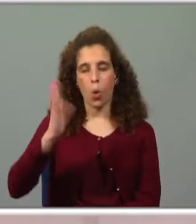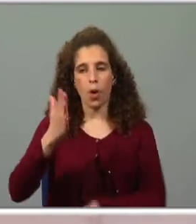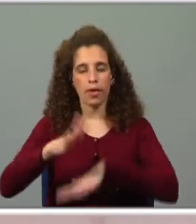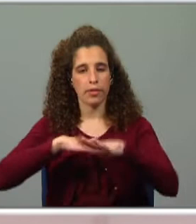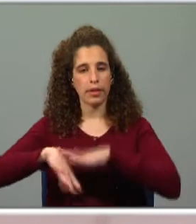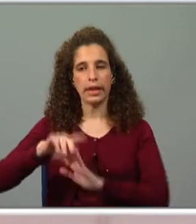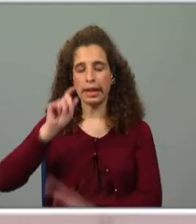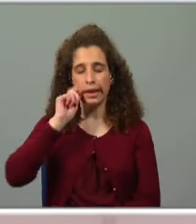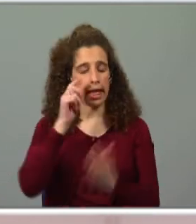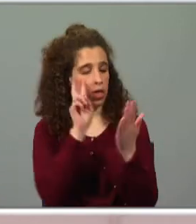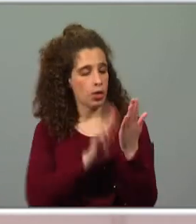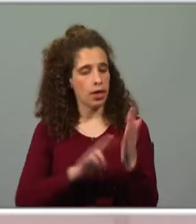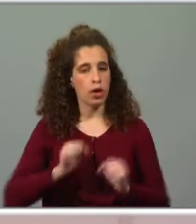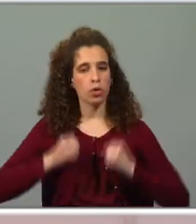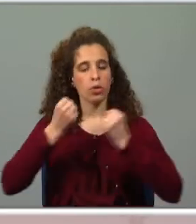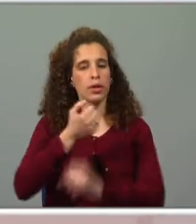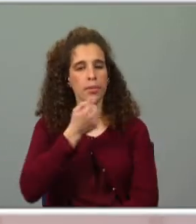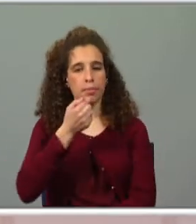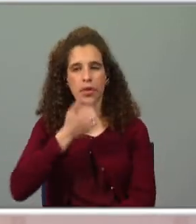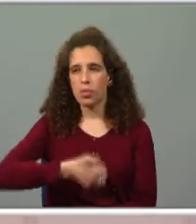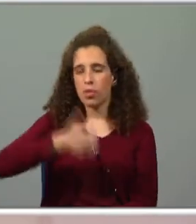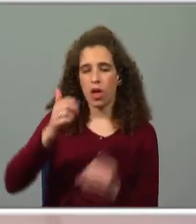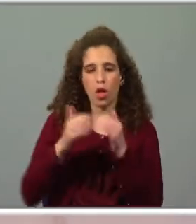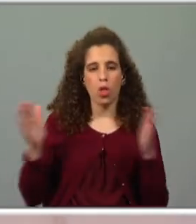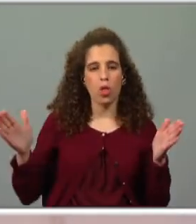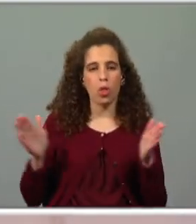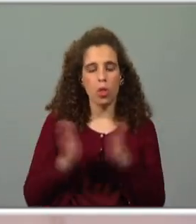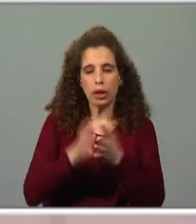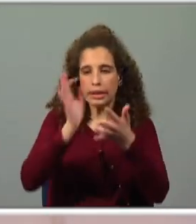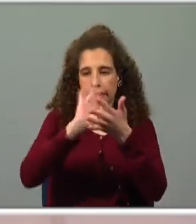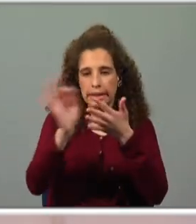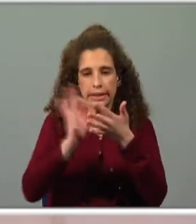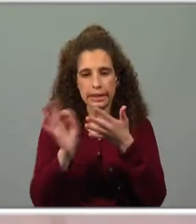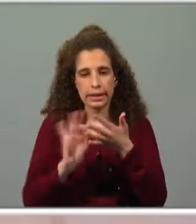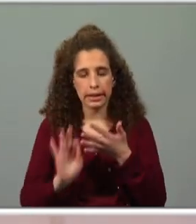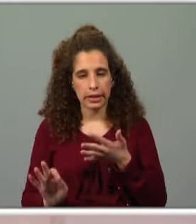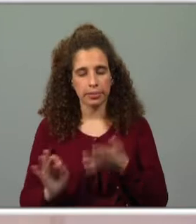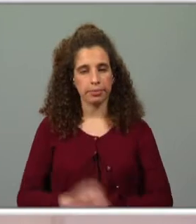e quem nos lê conseguir perceber melhor toda a descrição 閱讀我們的人可以更好地理解詳細描述